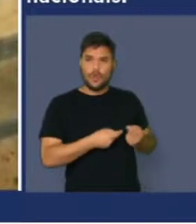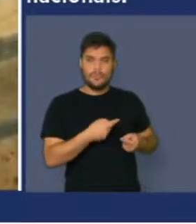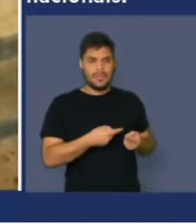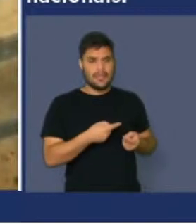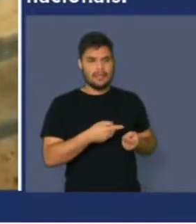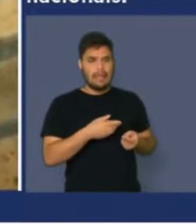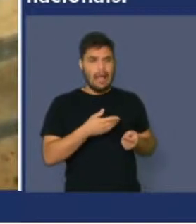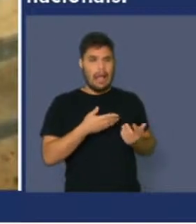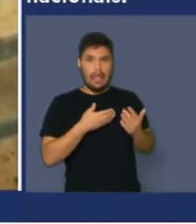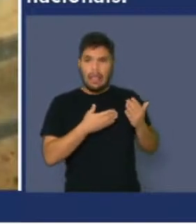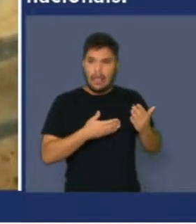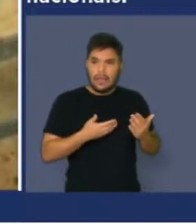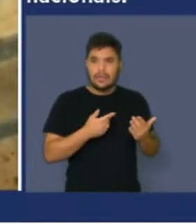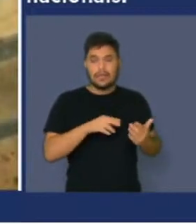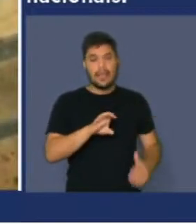ESPECULAÇÃO PURA E SIMPLES,